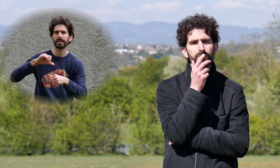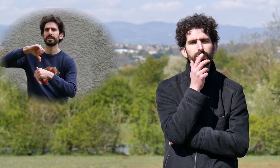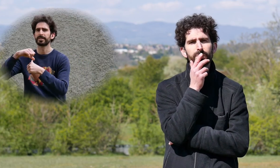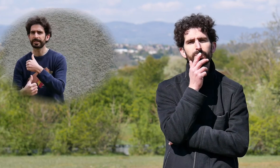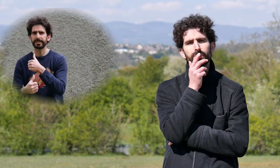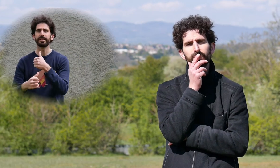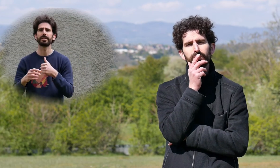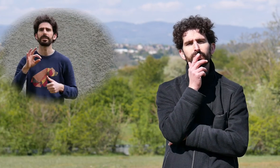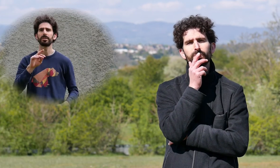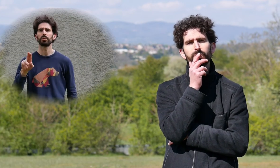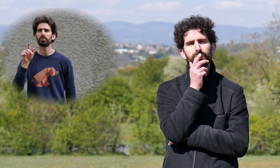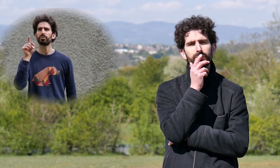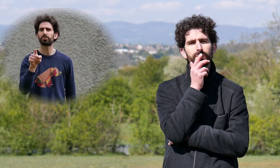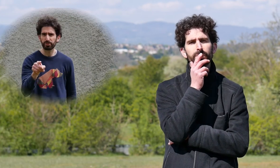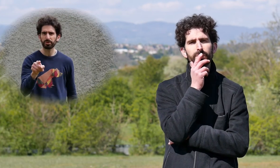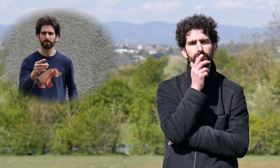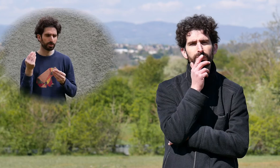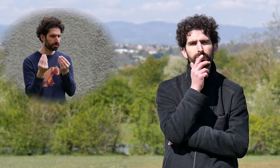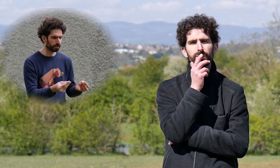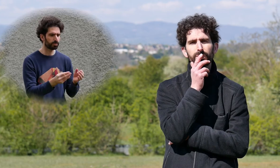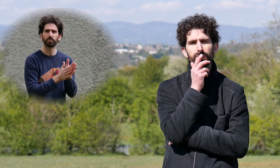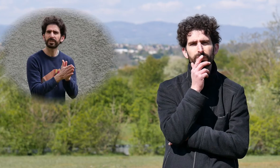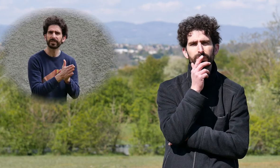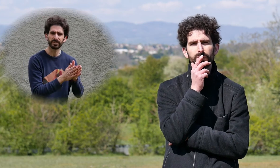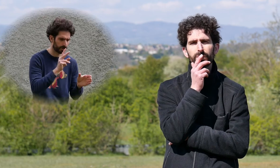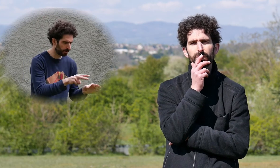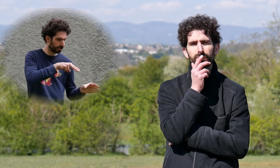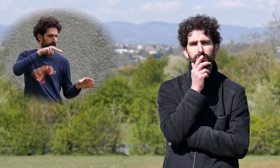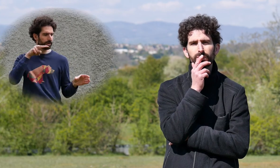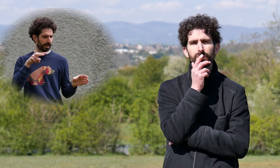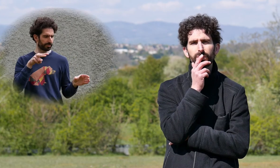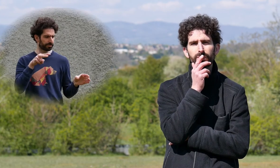* "Tu" pour la motivation et un regard extérieur. *